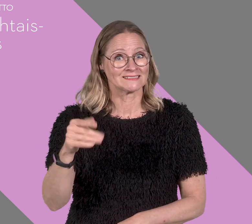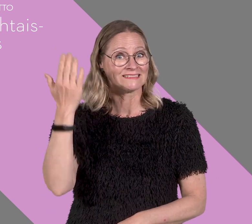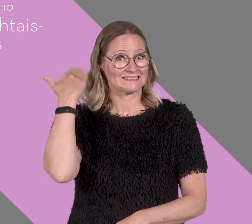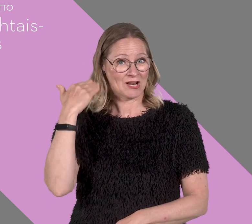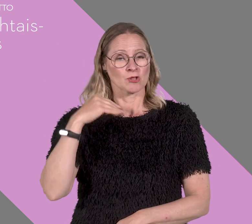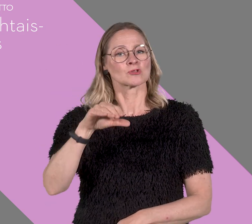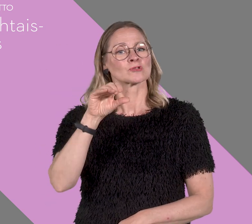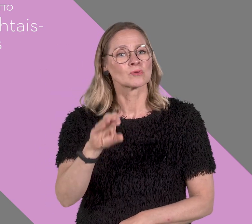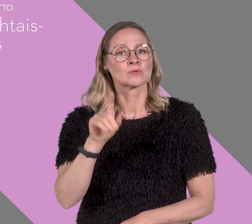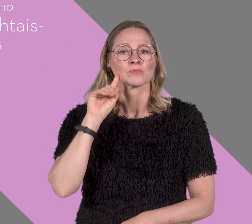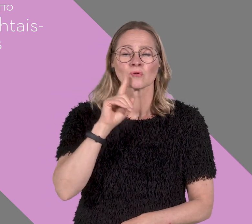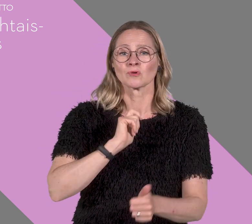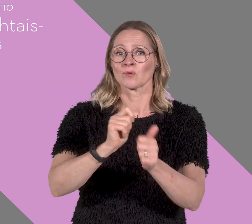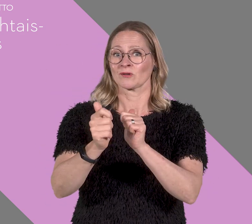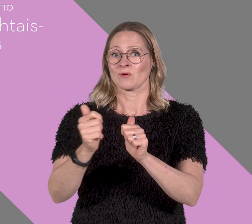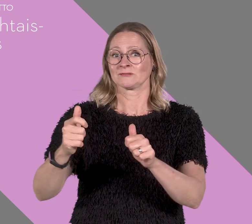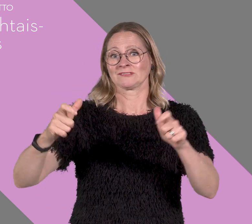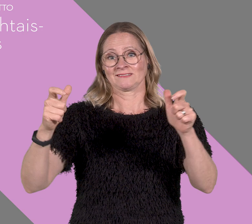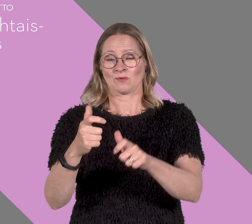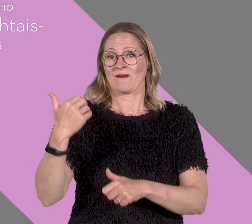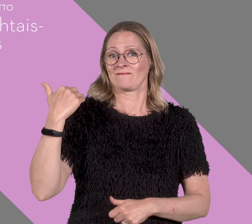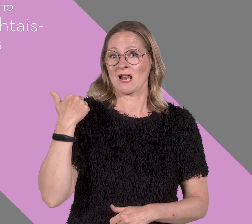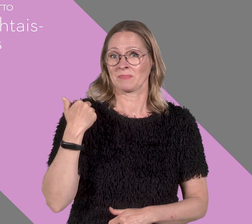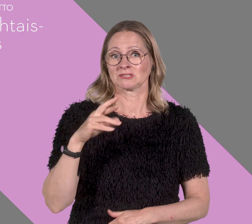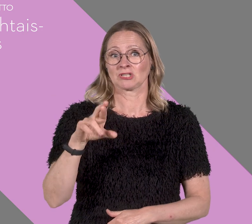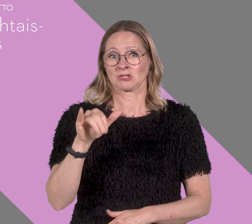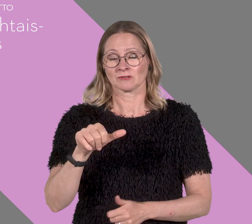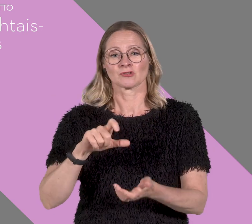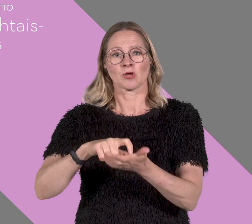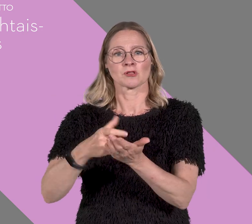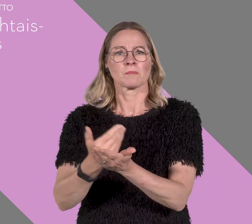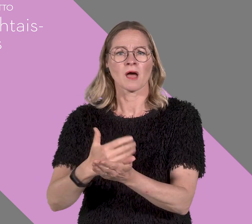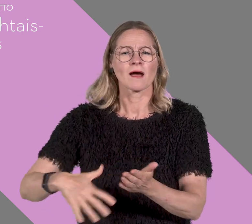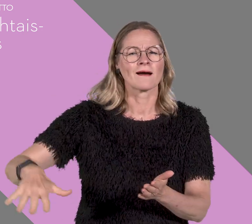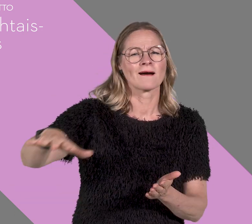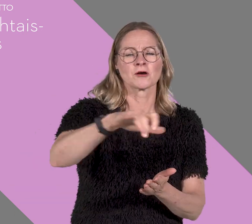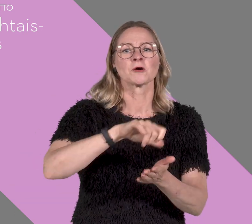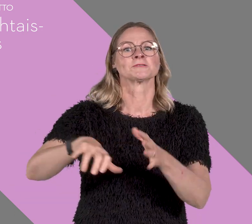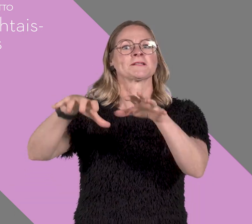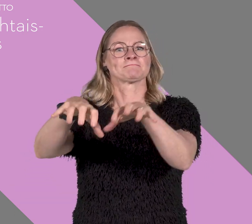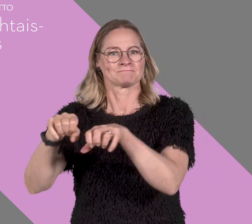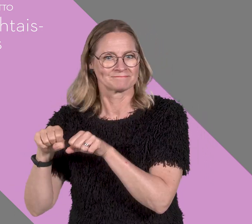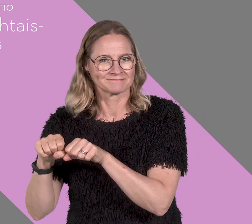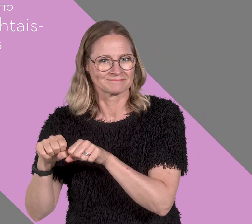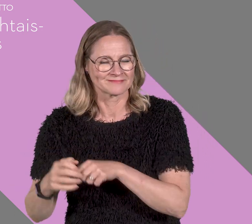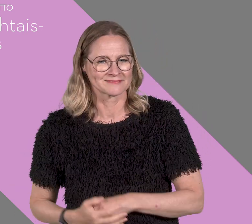kun Turun Kuurojen Urheiluseura Valpas ry osti tonttimaan itselleen.